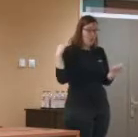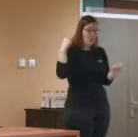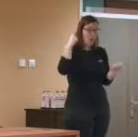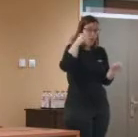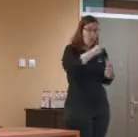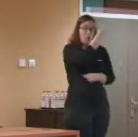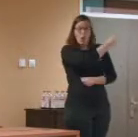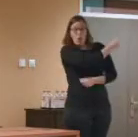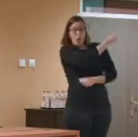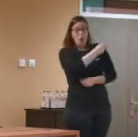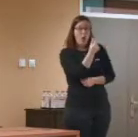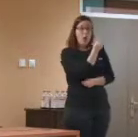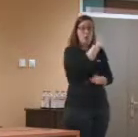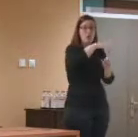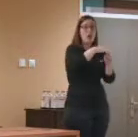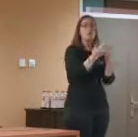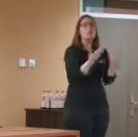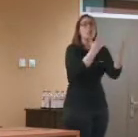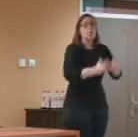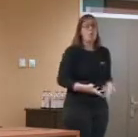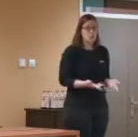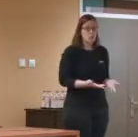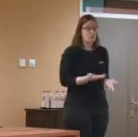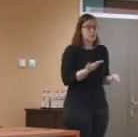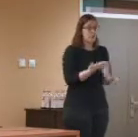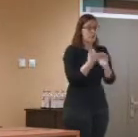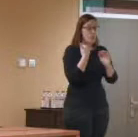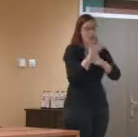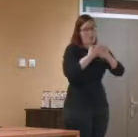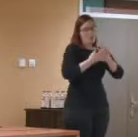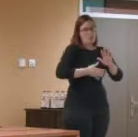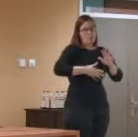Es muy difícil y yo cuando hablo de la cifra de la corrupción, que es algo que trabajé más en el primer libro,